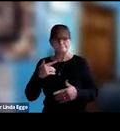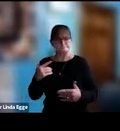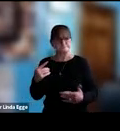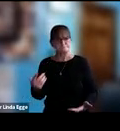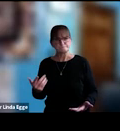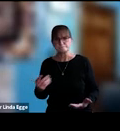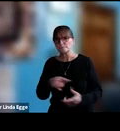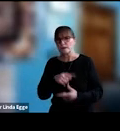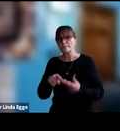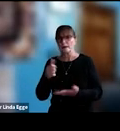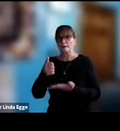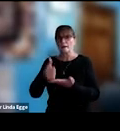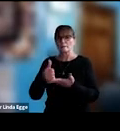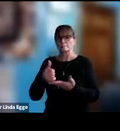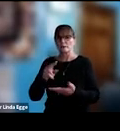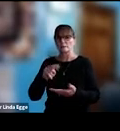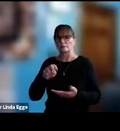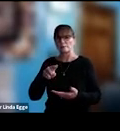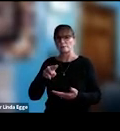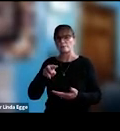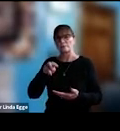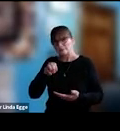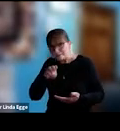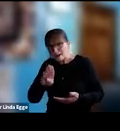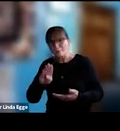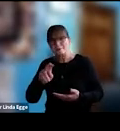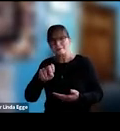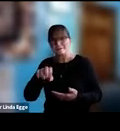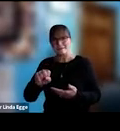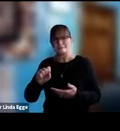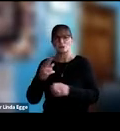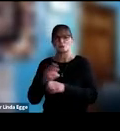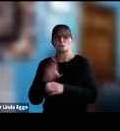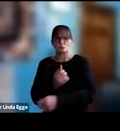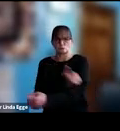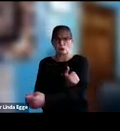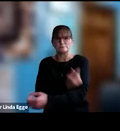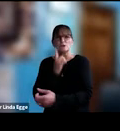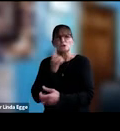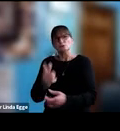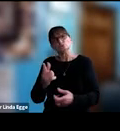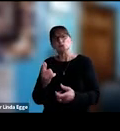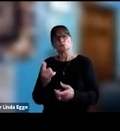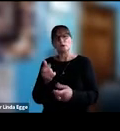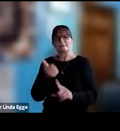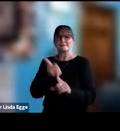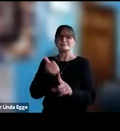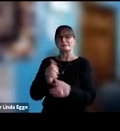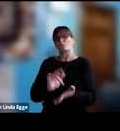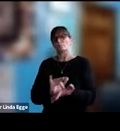y entonces le ayuda a adormecer un poco los síntomas el solo hecho de consumir sustancias para automedicarse en algunos casos.